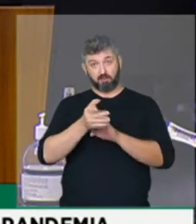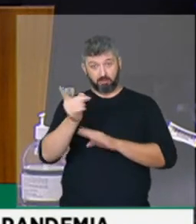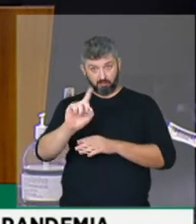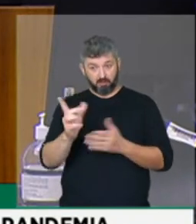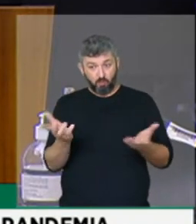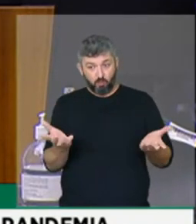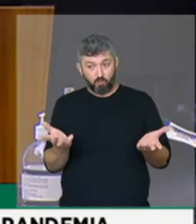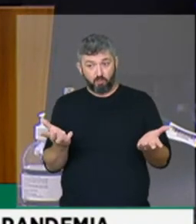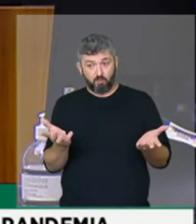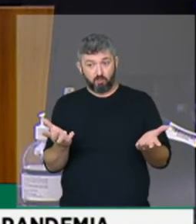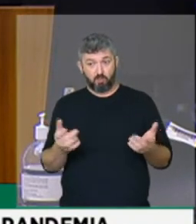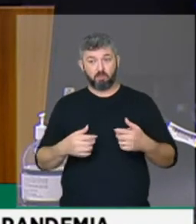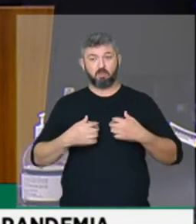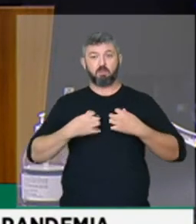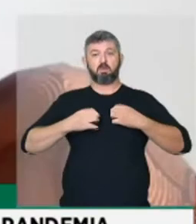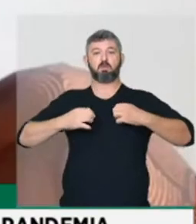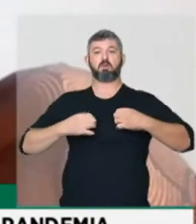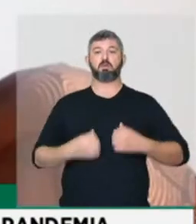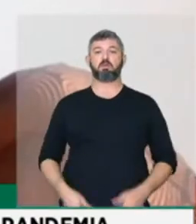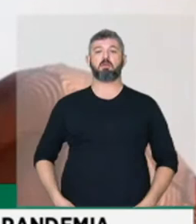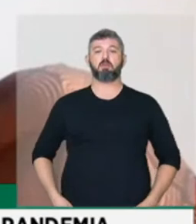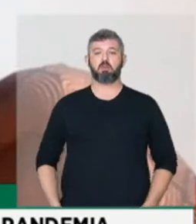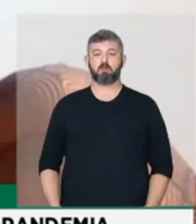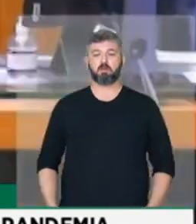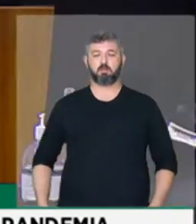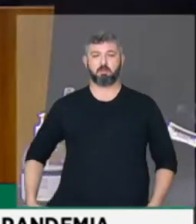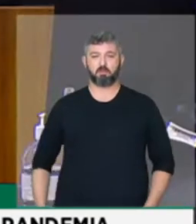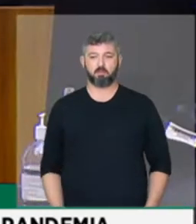[DEPUTADA]: SIM AO TEXTO DA CÂMARA. [PRESIDENTE]: PRESTE OCEANO SE FOR SIM AO TEXTO DA